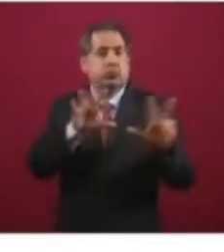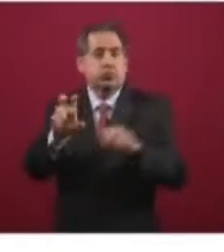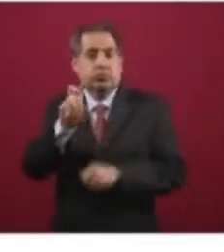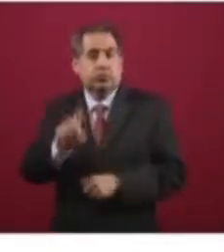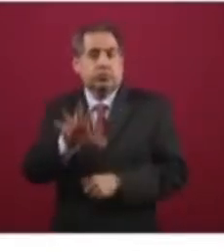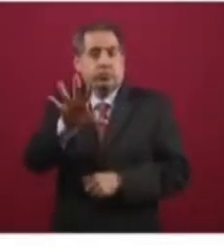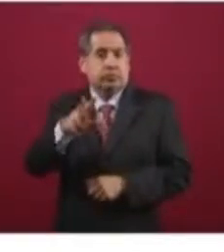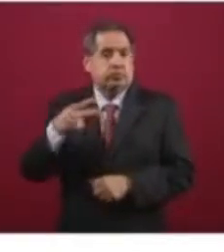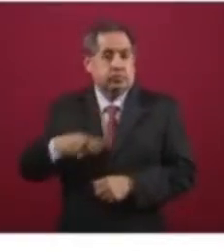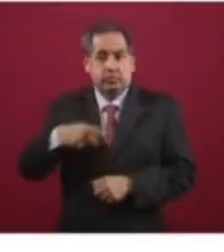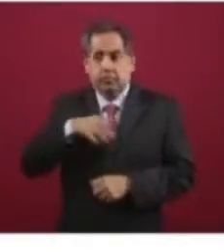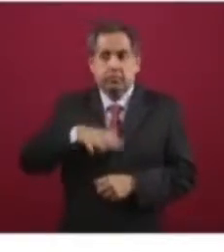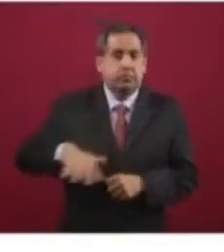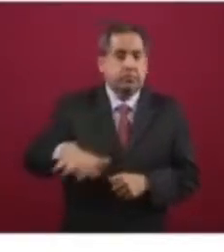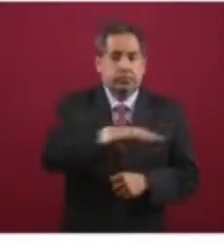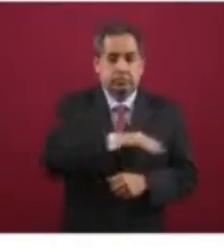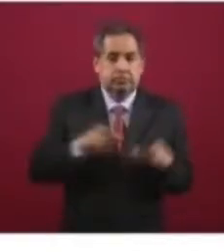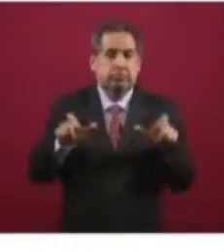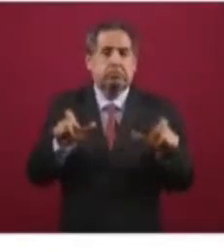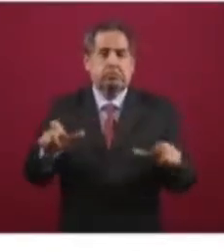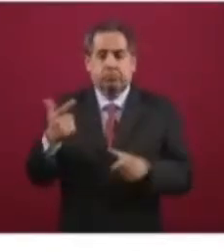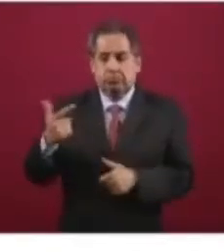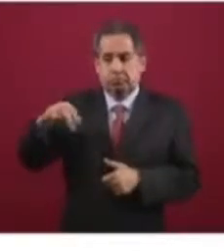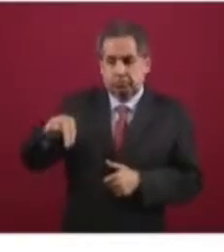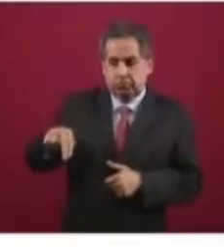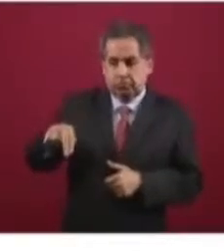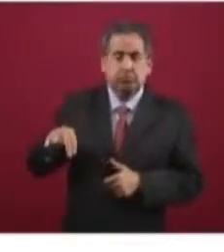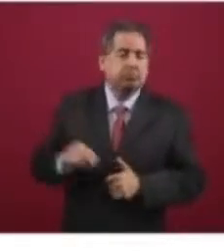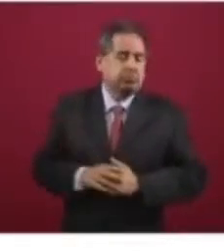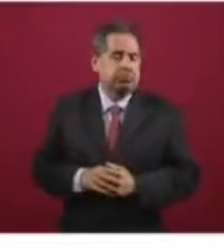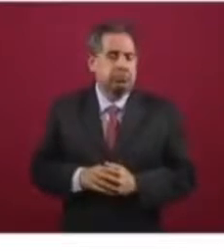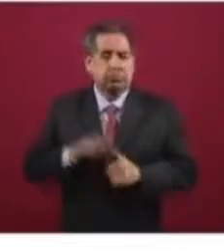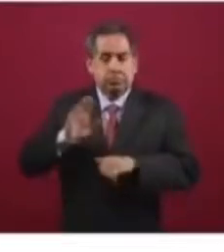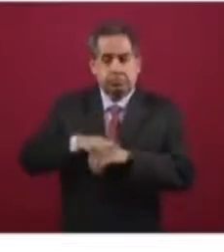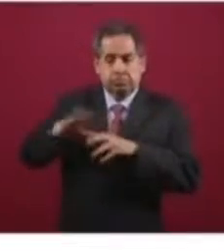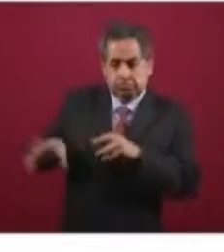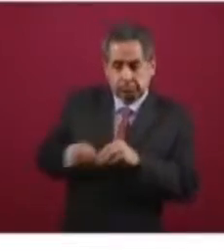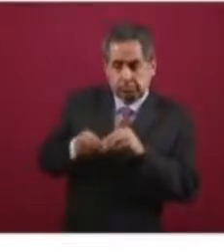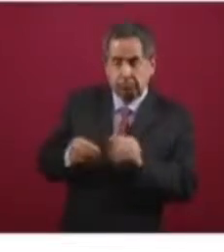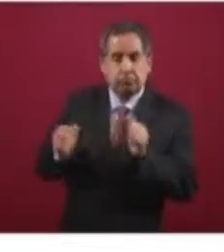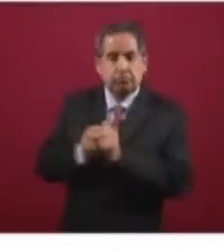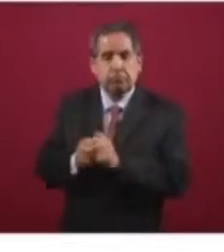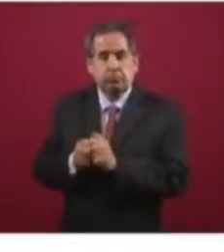elementos de la Guardia Nacional, sumados al cuartel general de la Séptima Coordinación